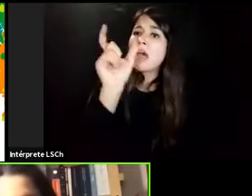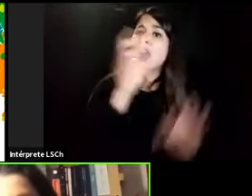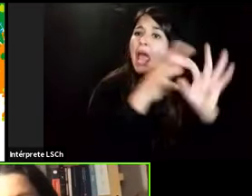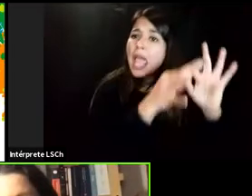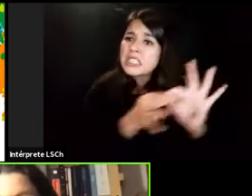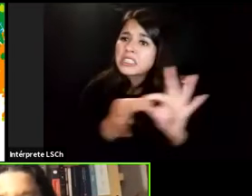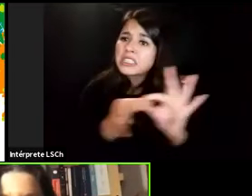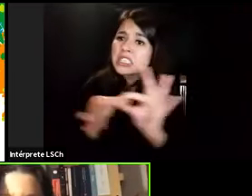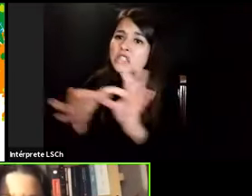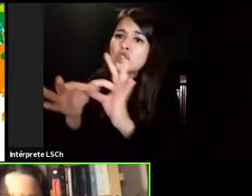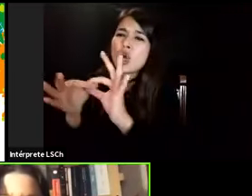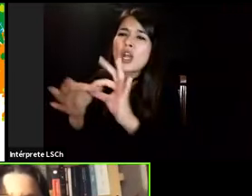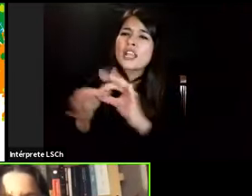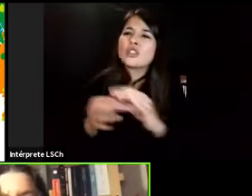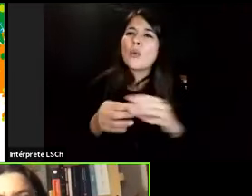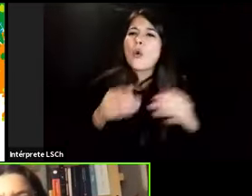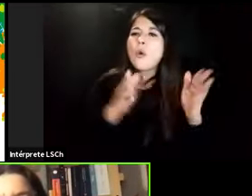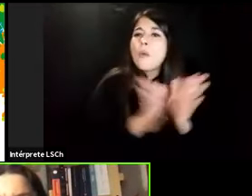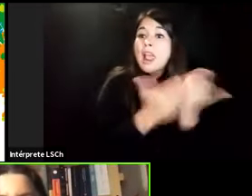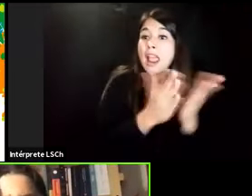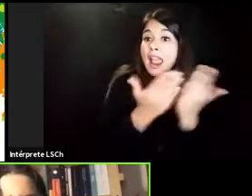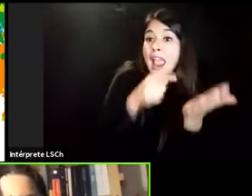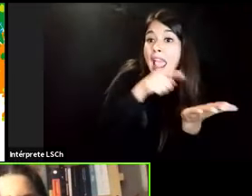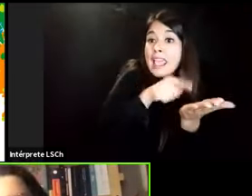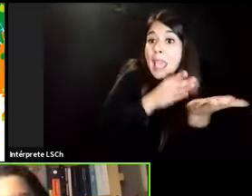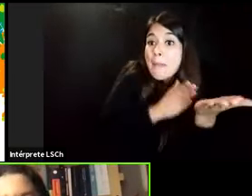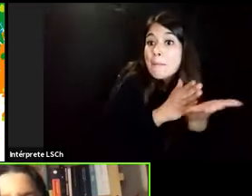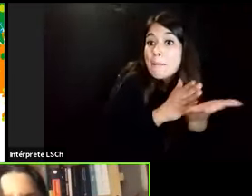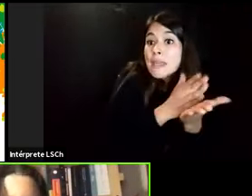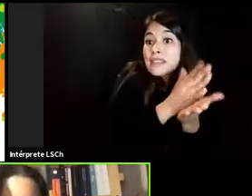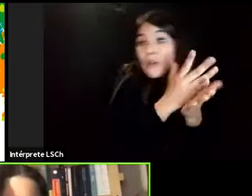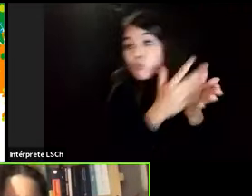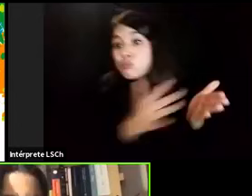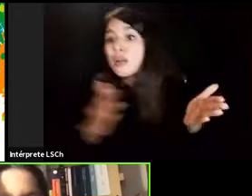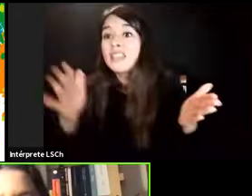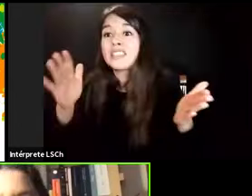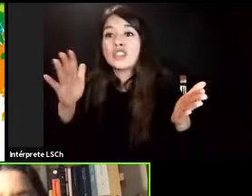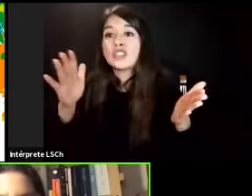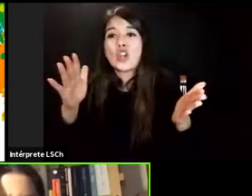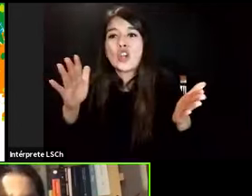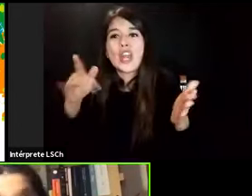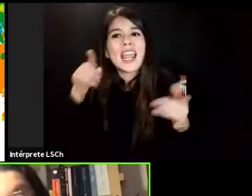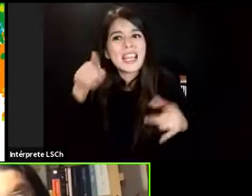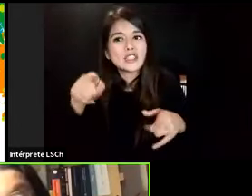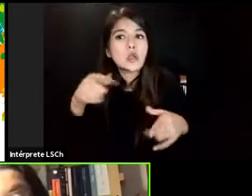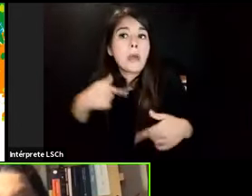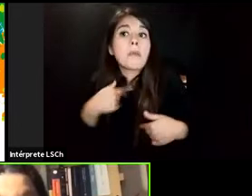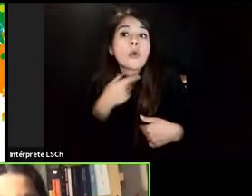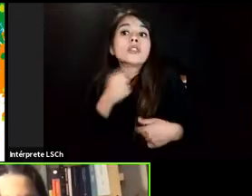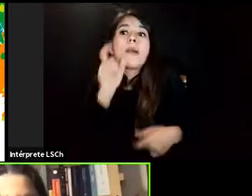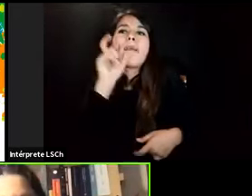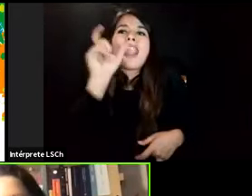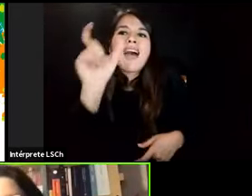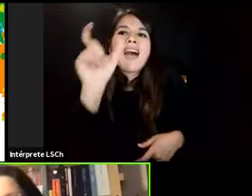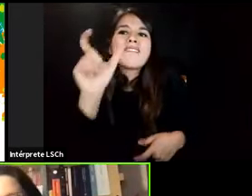parece muy bonito no sé si la persona se refería extensión como algo externo y menor en mi caso yo tomo la palabra